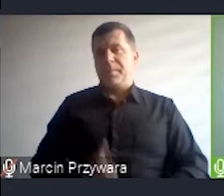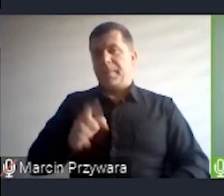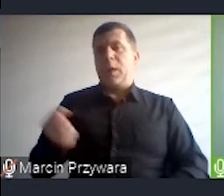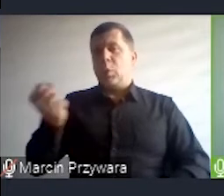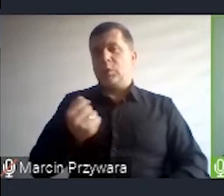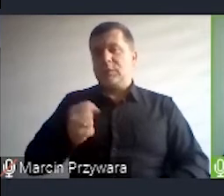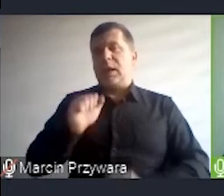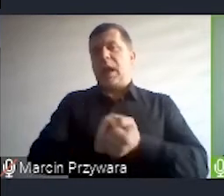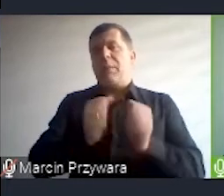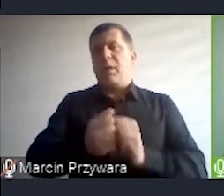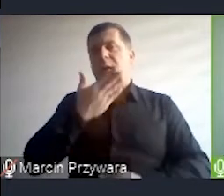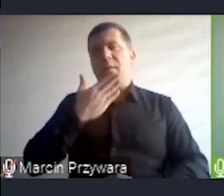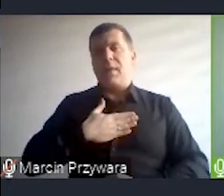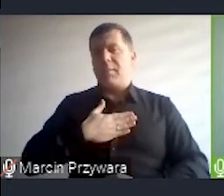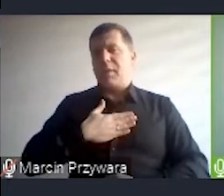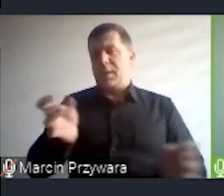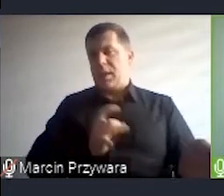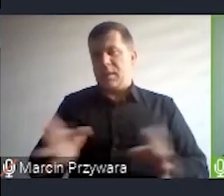albo nie mamy natychmiastowego przeniesienia.